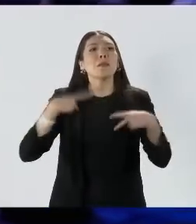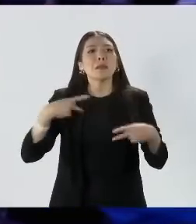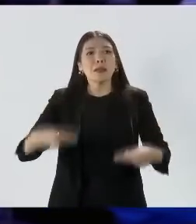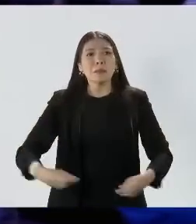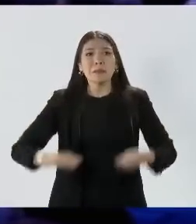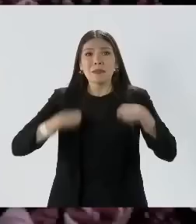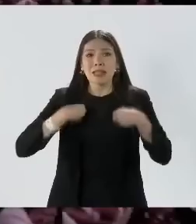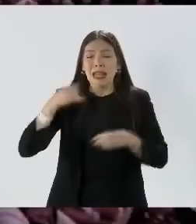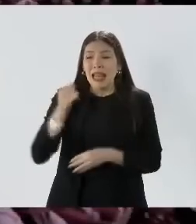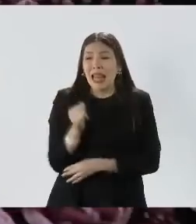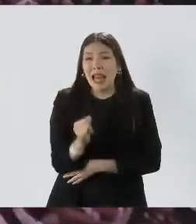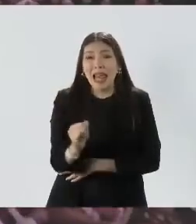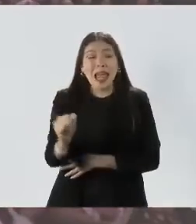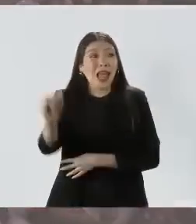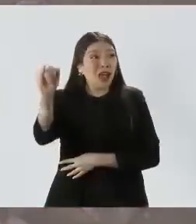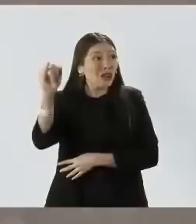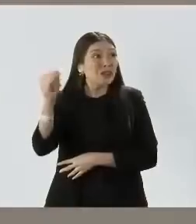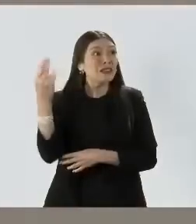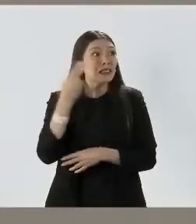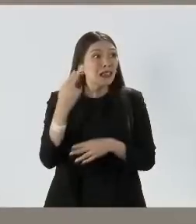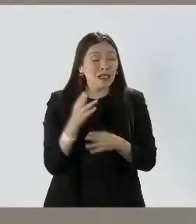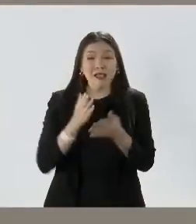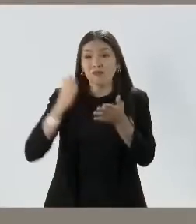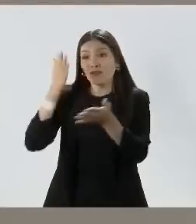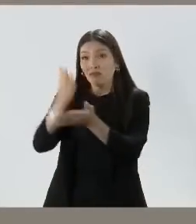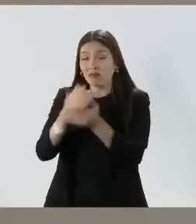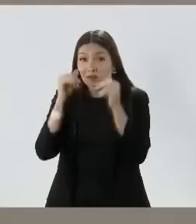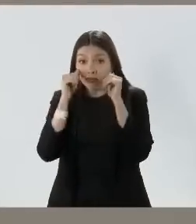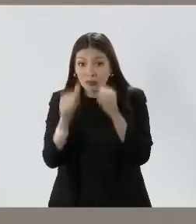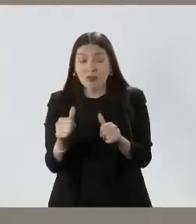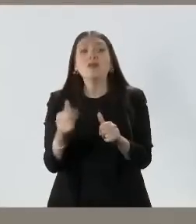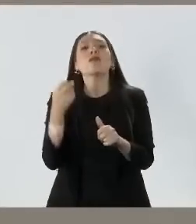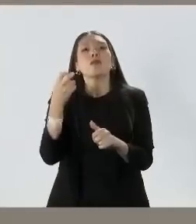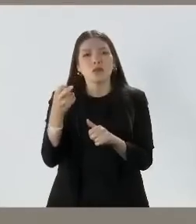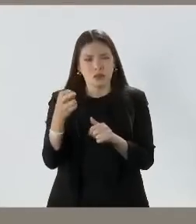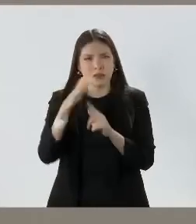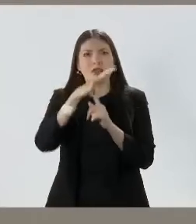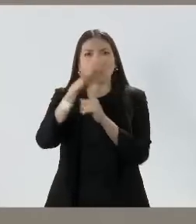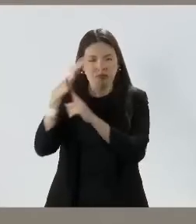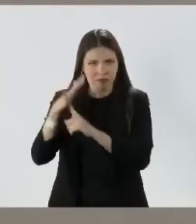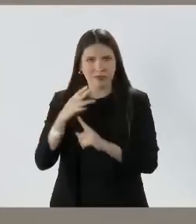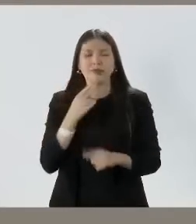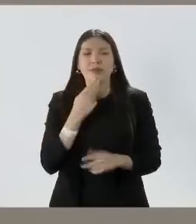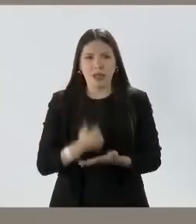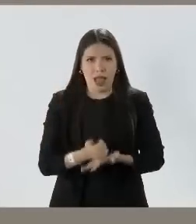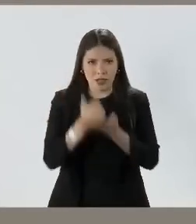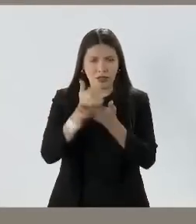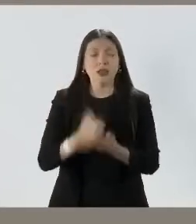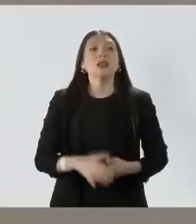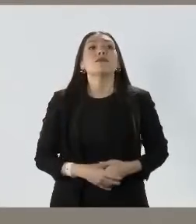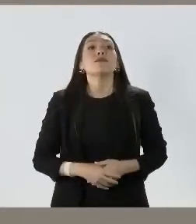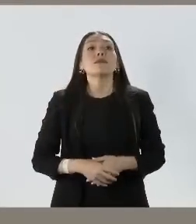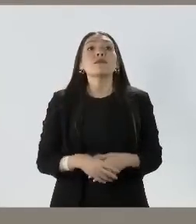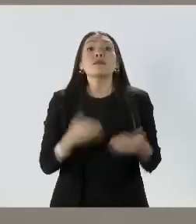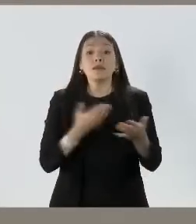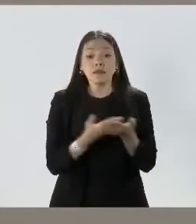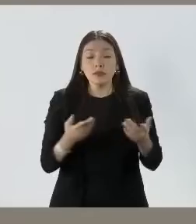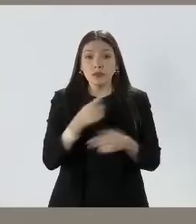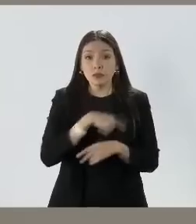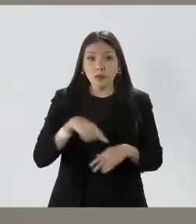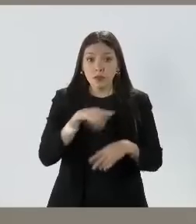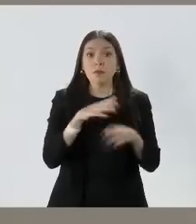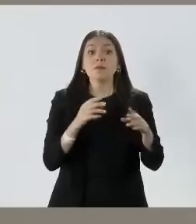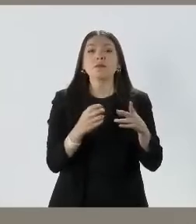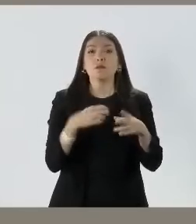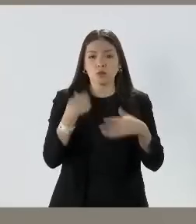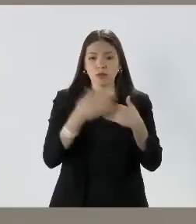donde hay que atenderlos este año abriremos 22 casas de gobierno cada alcaldía tendrá al menos